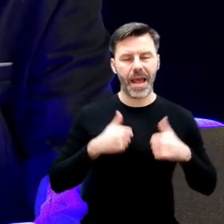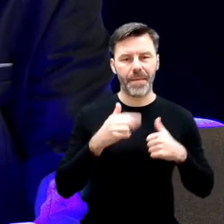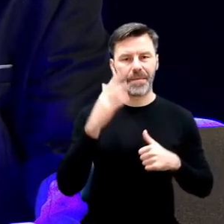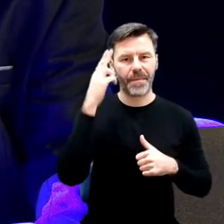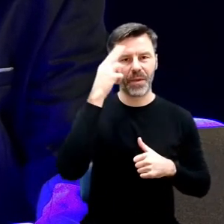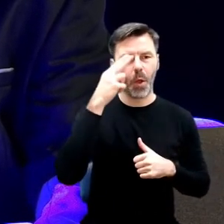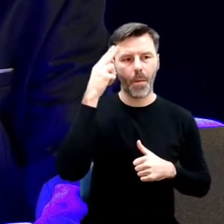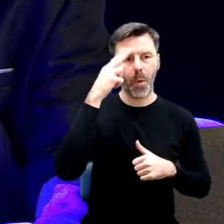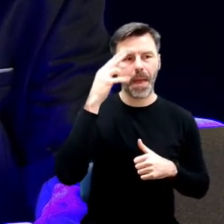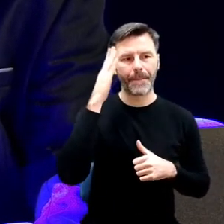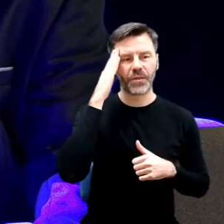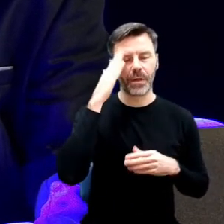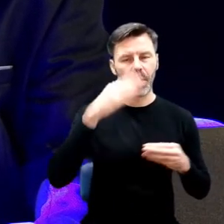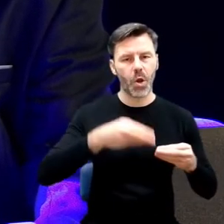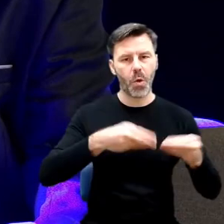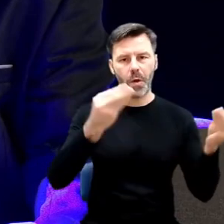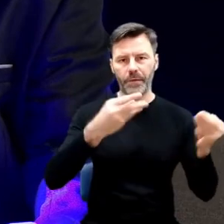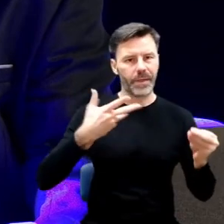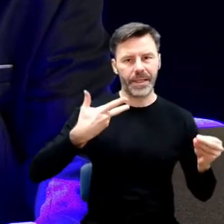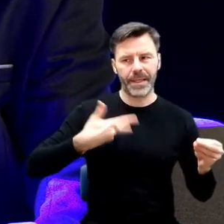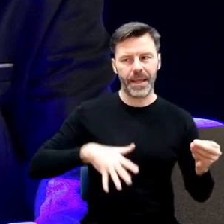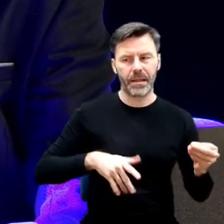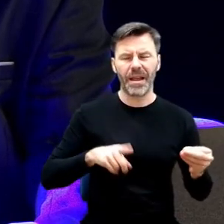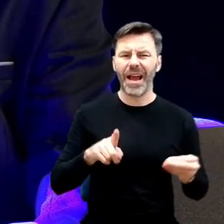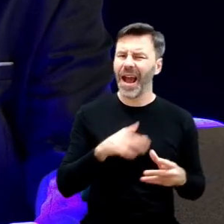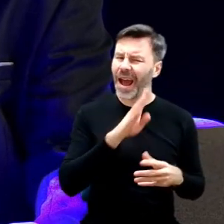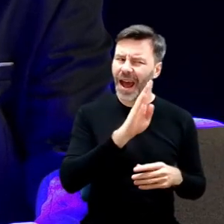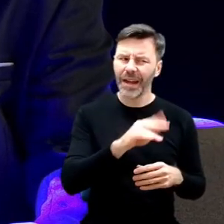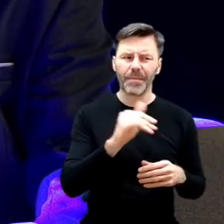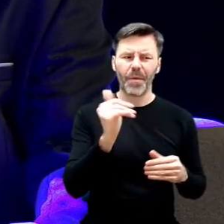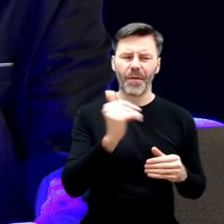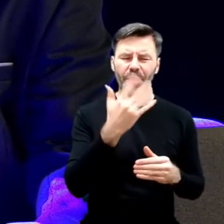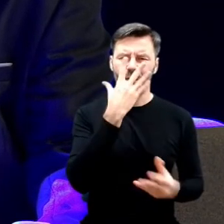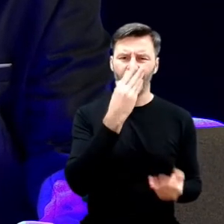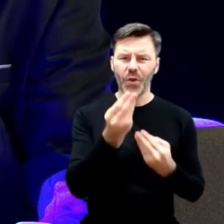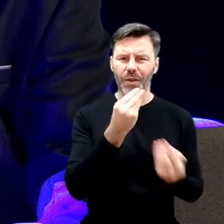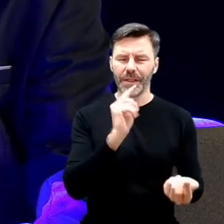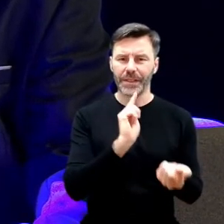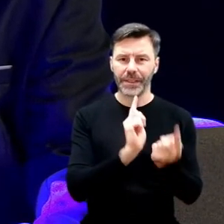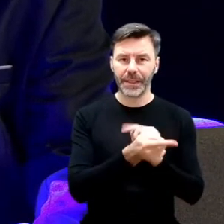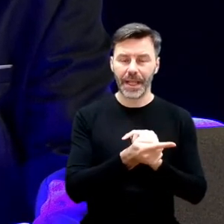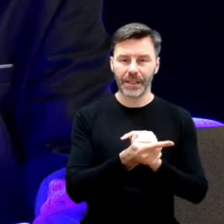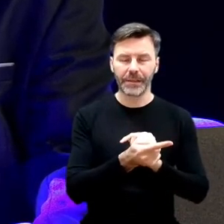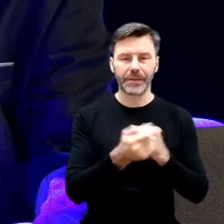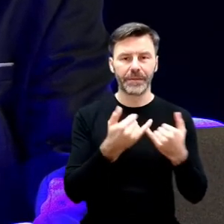nie musi tak wyglądać. Mieszkalnictwo może być adresowane do szerszych grup,